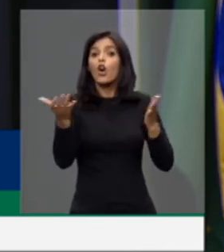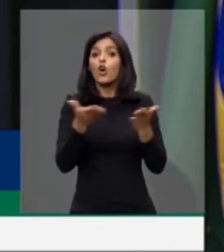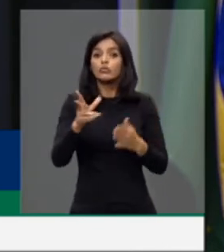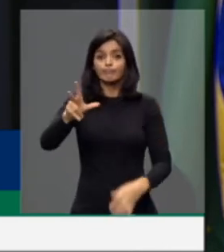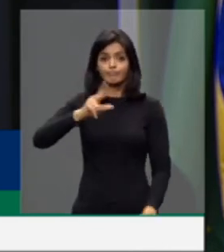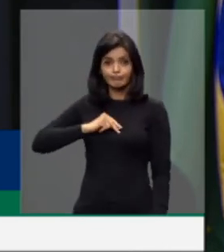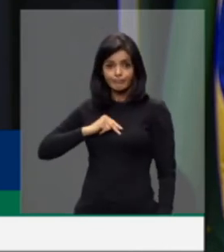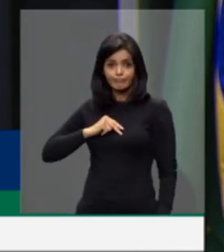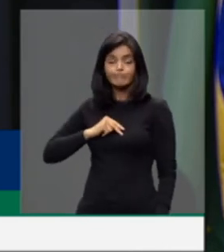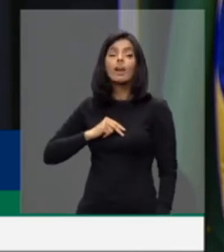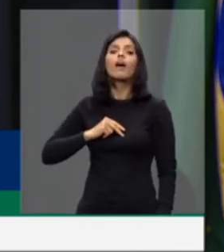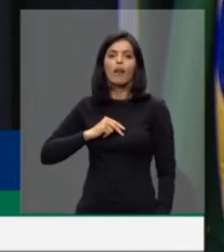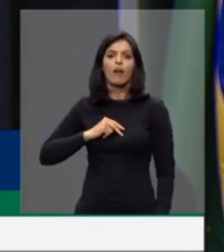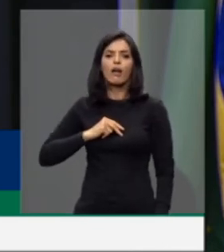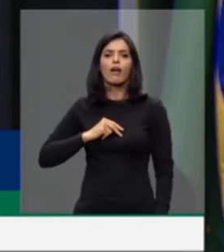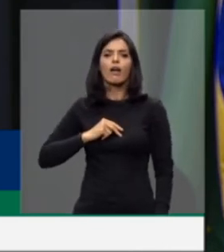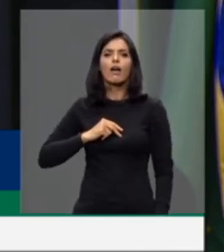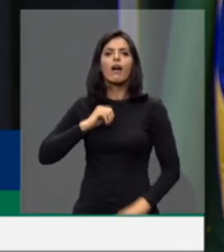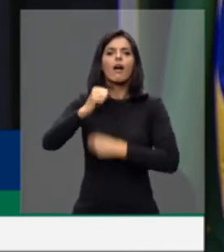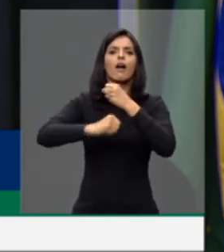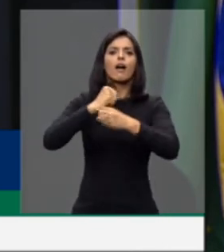QUEREMOS DISCUTIR O FUTURO DO BRASIL, POR ISSO NÓS QUEREMOS REDISCUTIR ESSA MEDIDA PROVISÓRIA E SE NÓS FORMOS